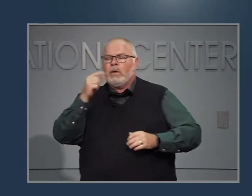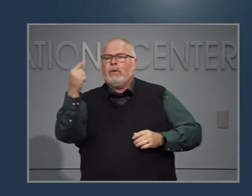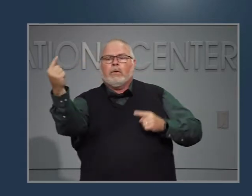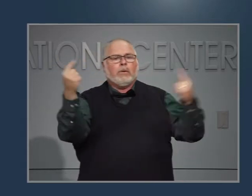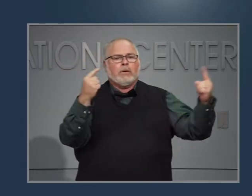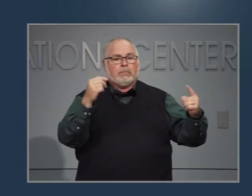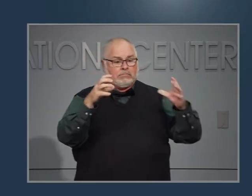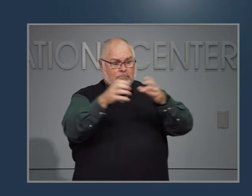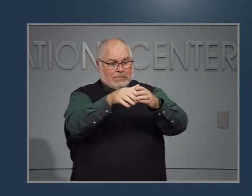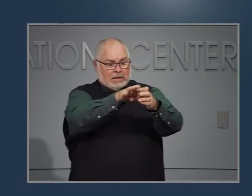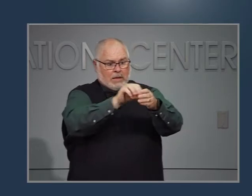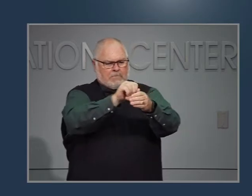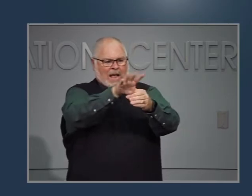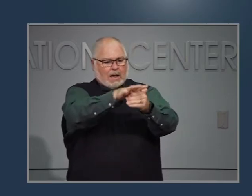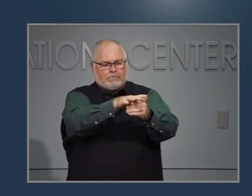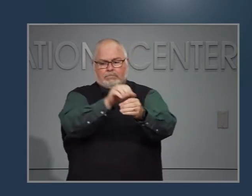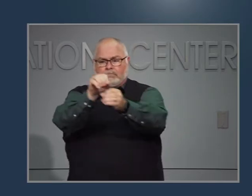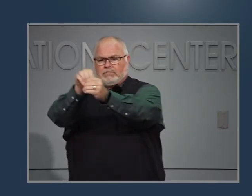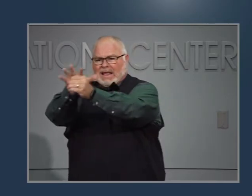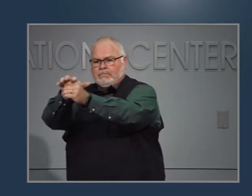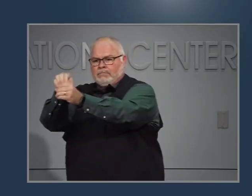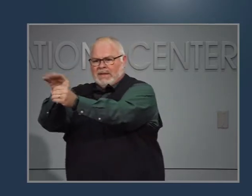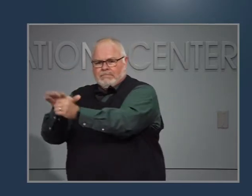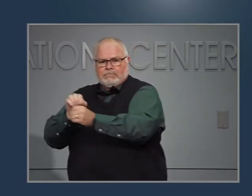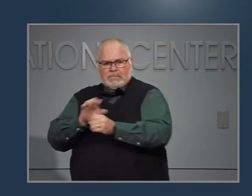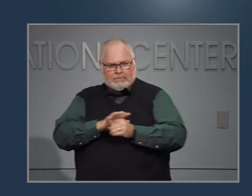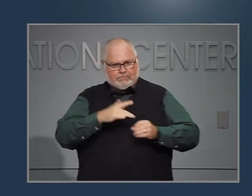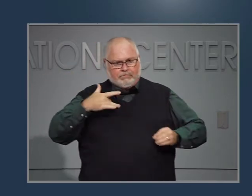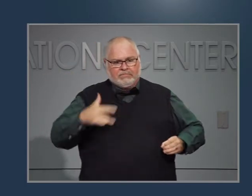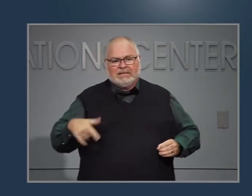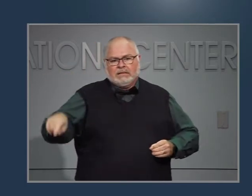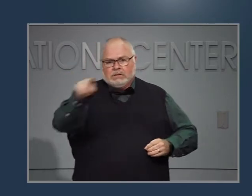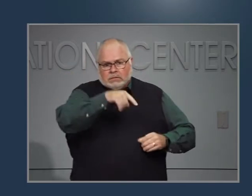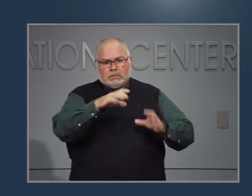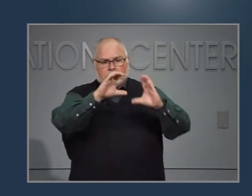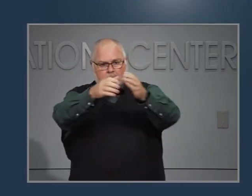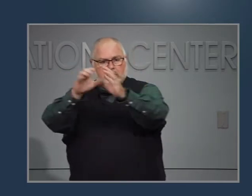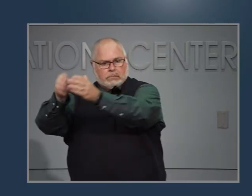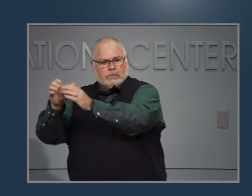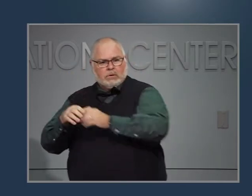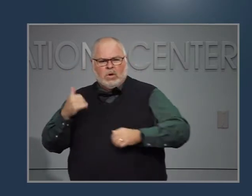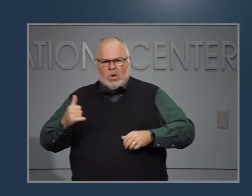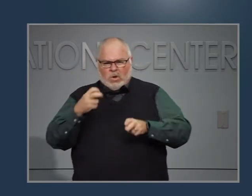y esta naturaleza como mal de las instalaciones de asilos puede dificultar el control de